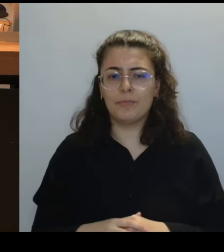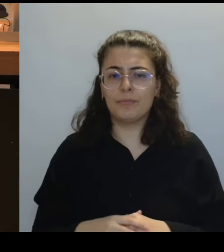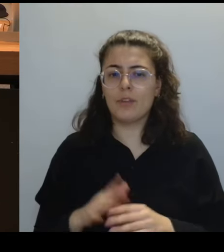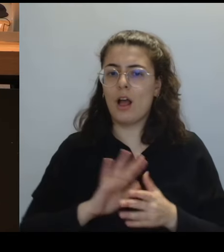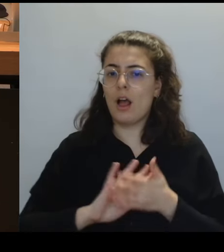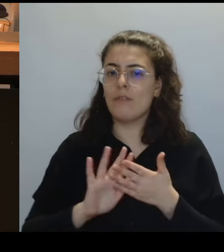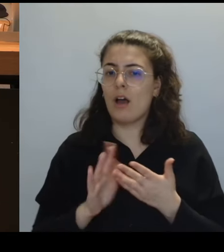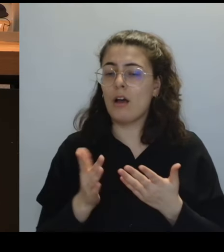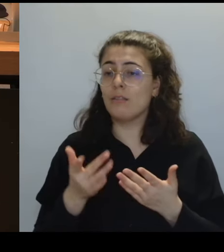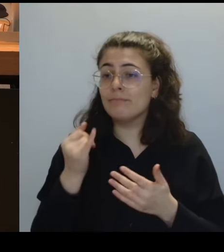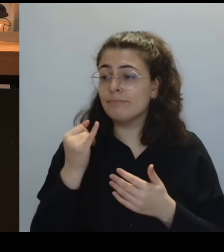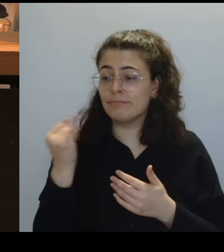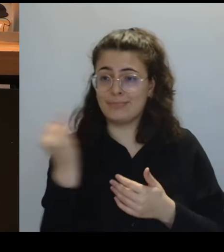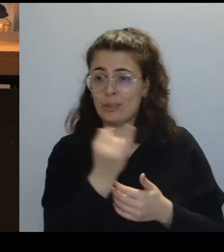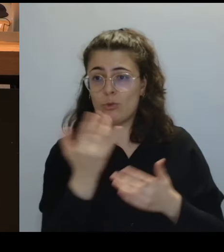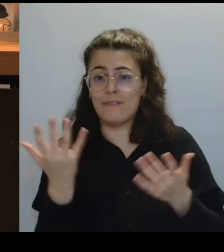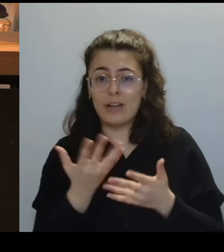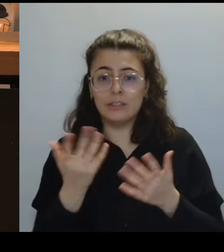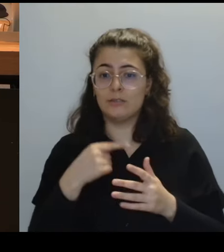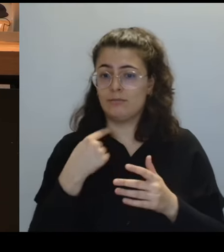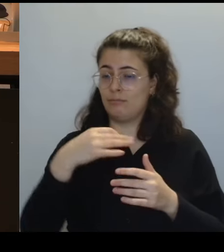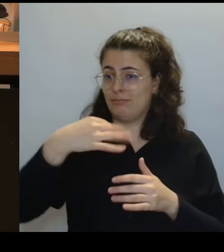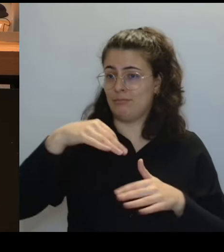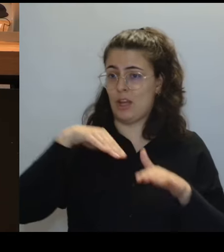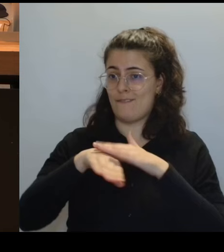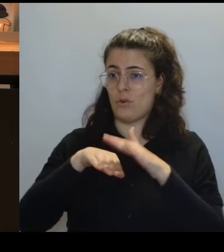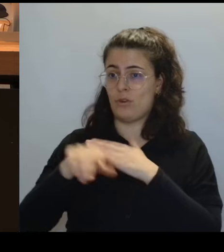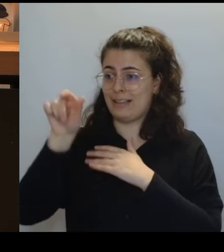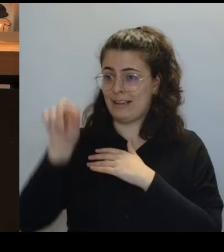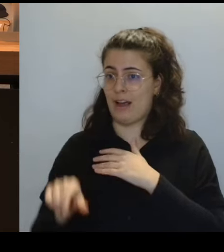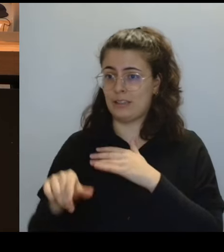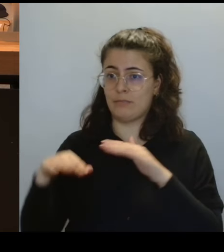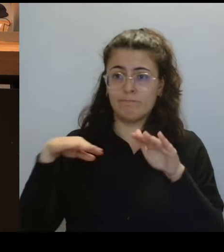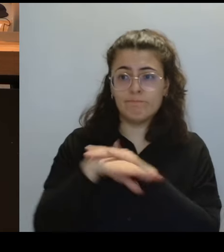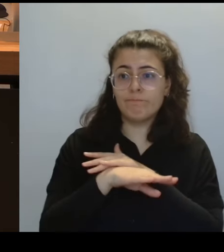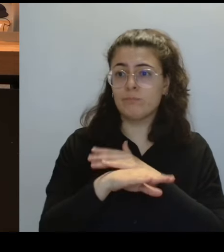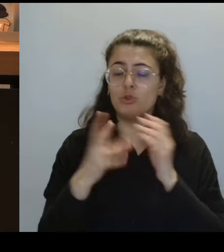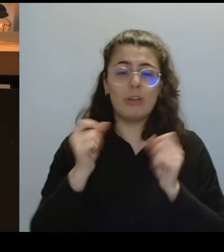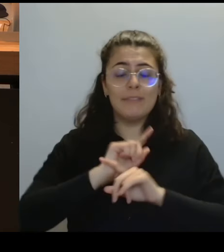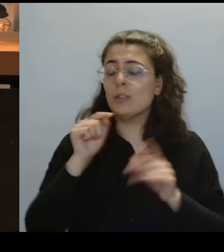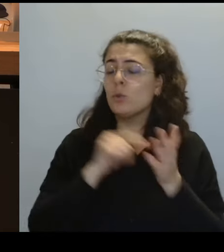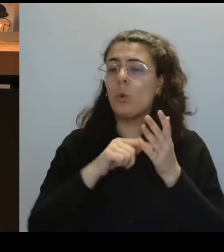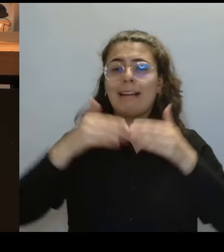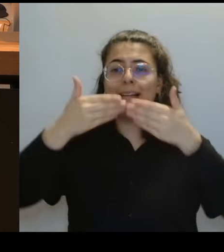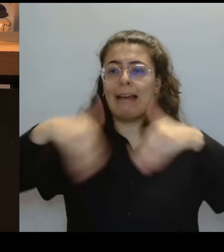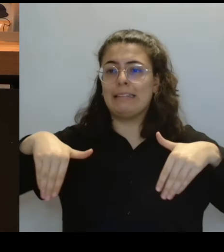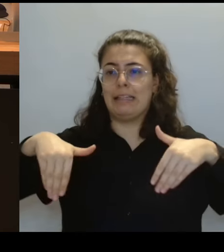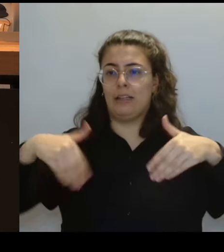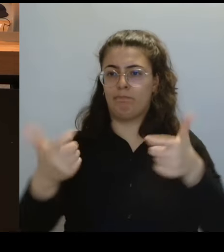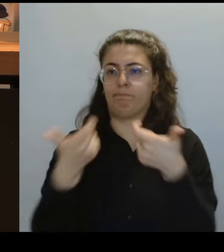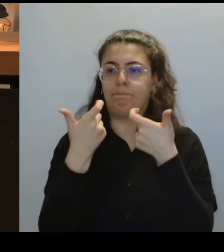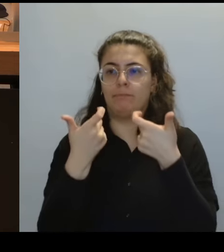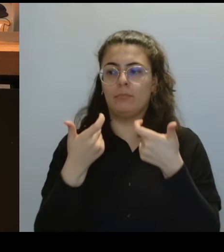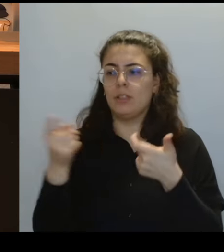konnte bislang aus Gaza fliehen, weil die Grenzen dicht sind. Was Sie hier machen, ist billige Stimmungsmache. Schämen Sie sich dafür.